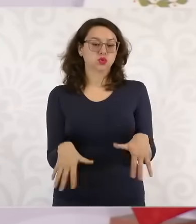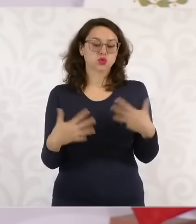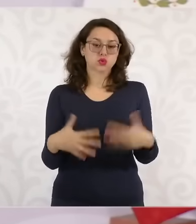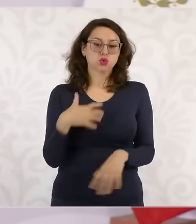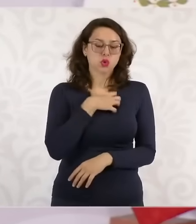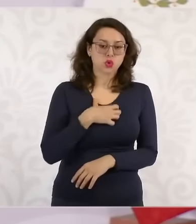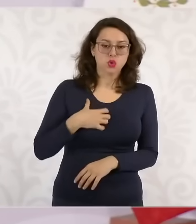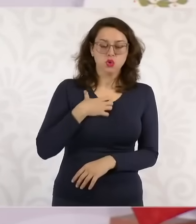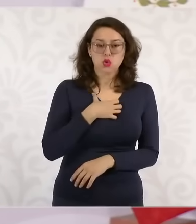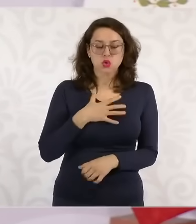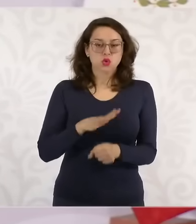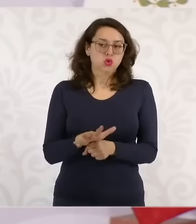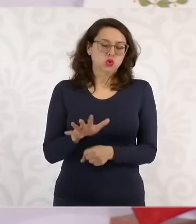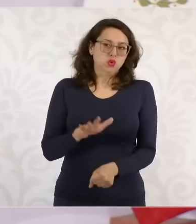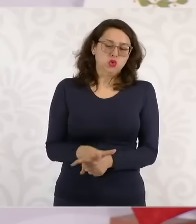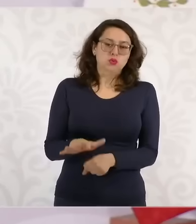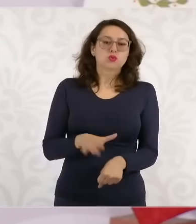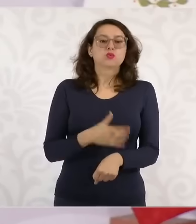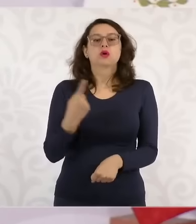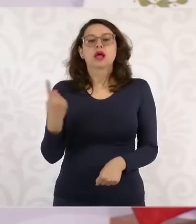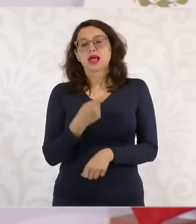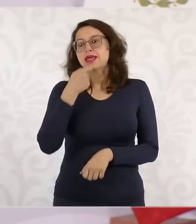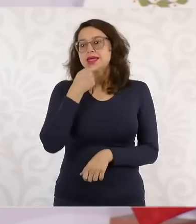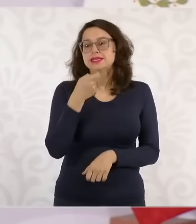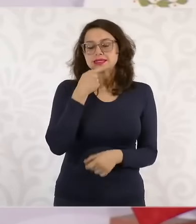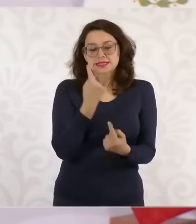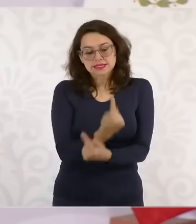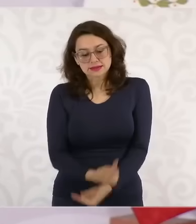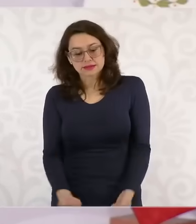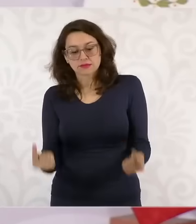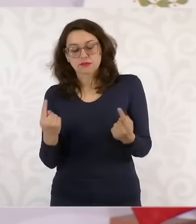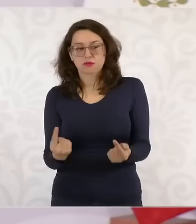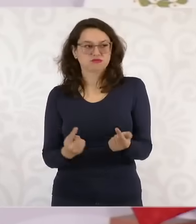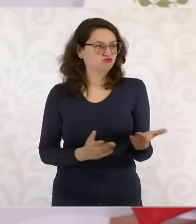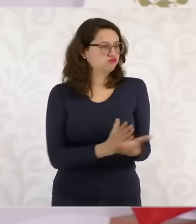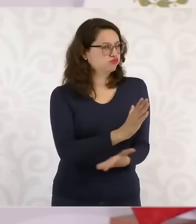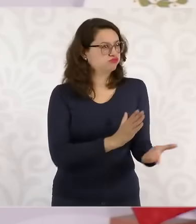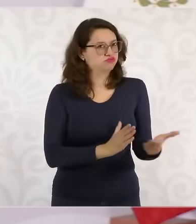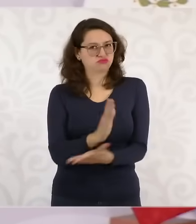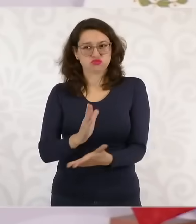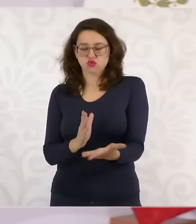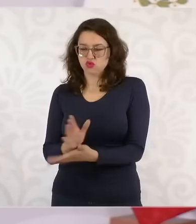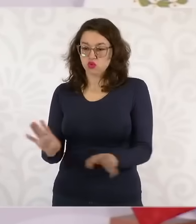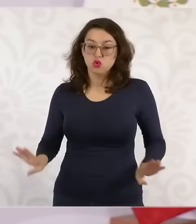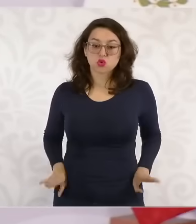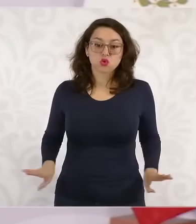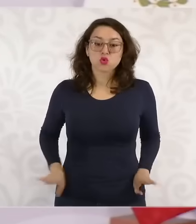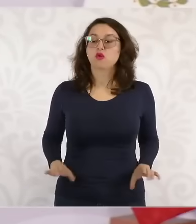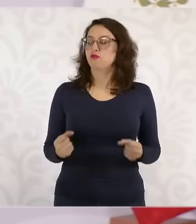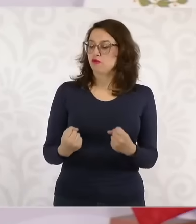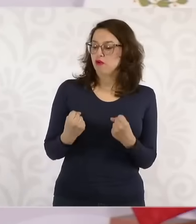como los niños eh rompen barreras, nos enseñan la fortaleza de ellos desde muy pequeños y que les